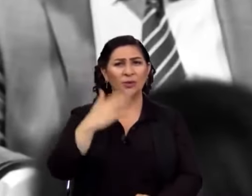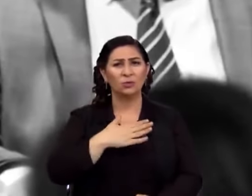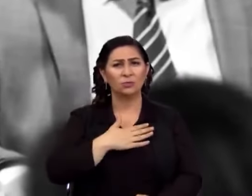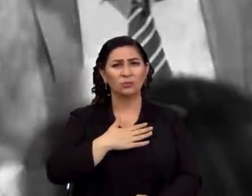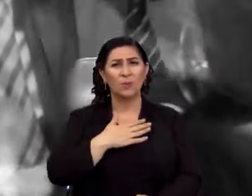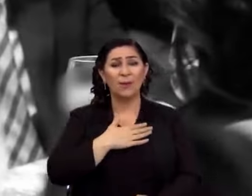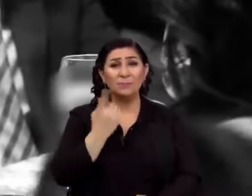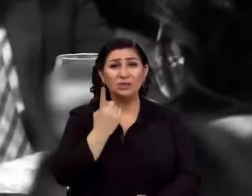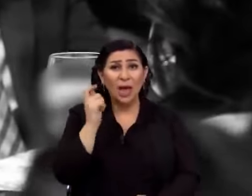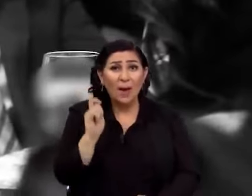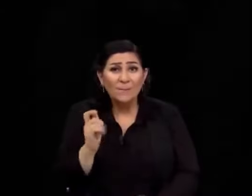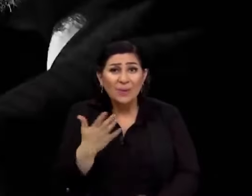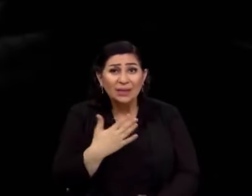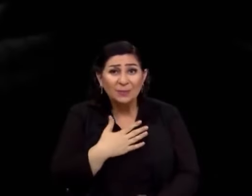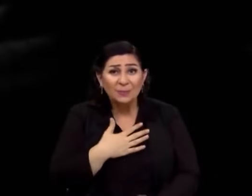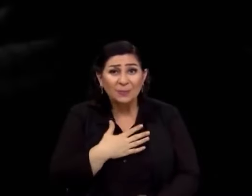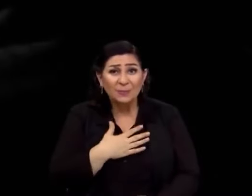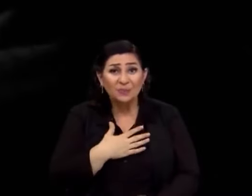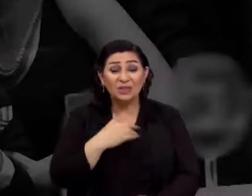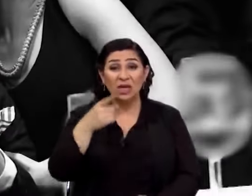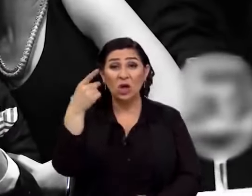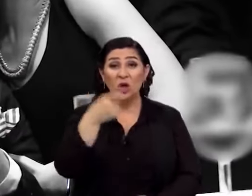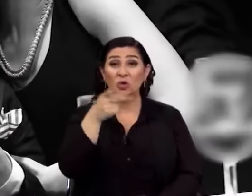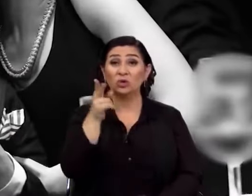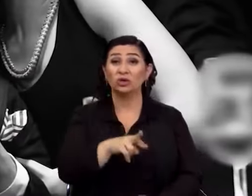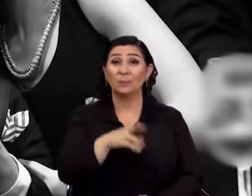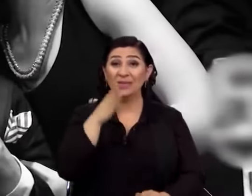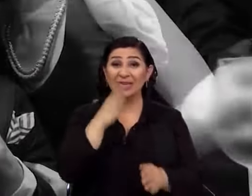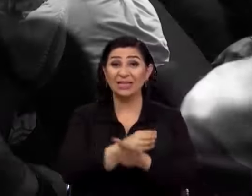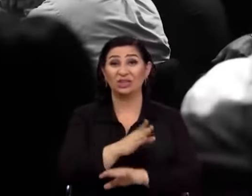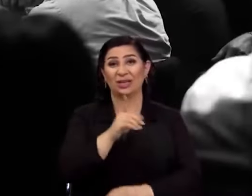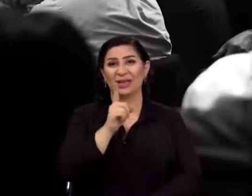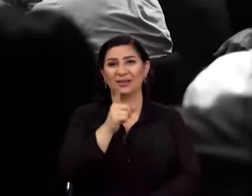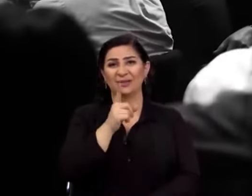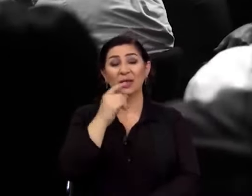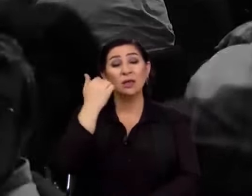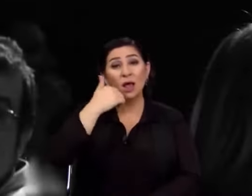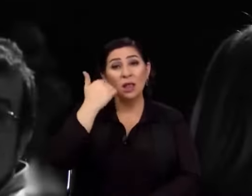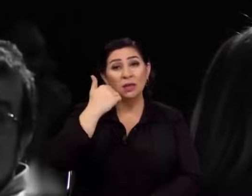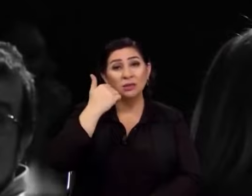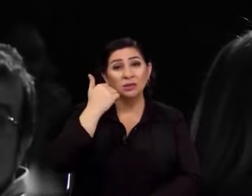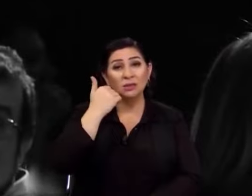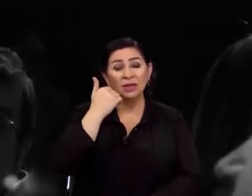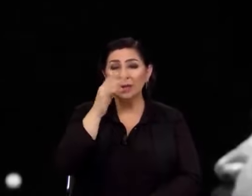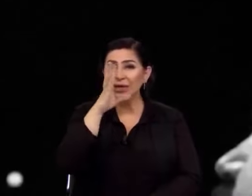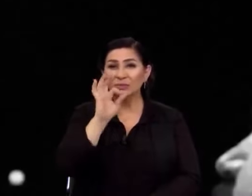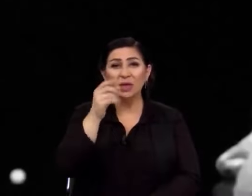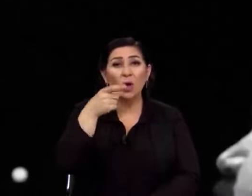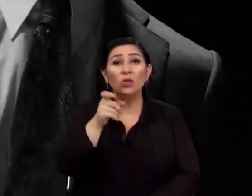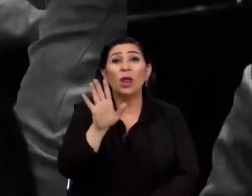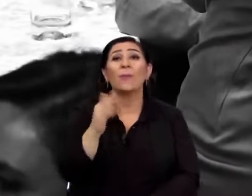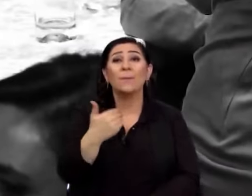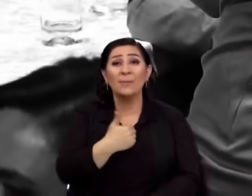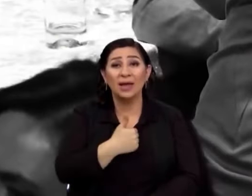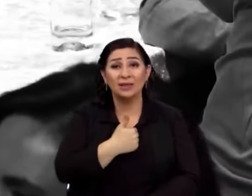bir şey yapm seni öce Yal kimseyi öldüremem ben Hayır ben